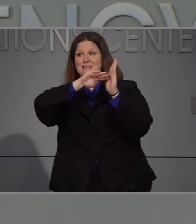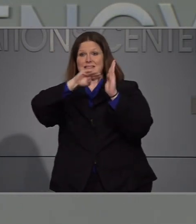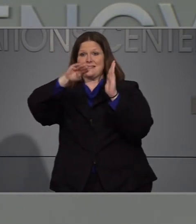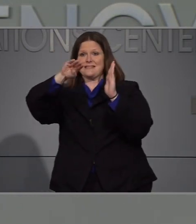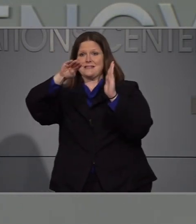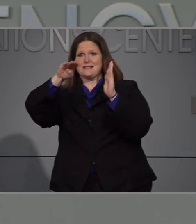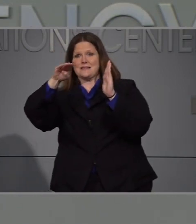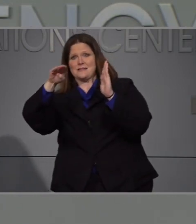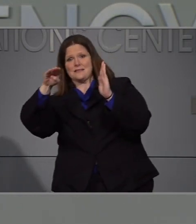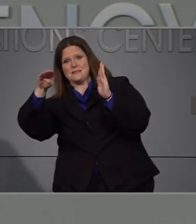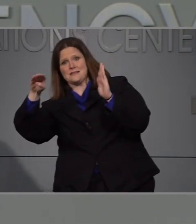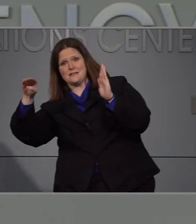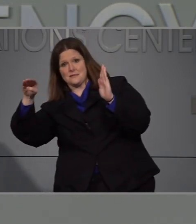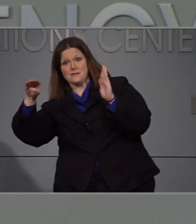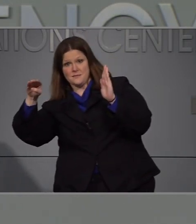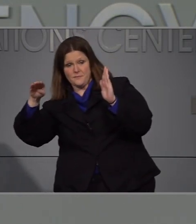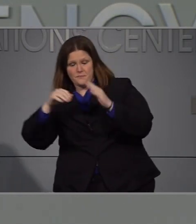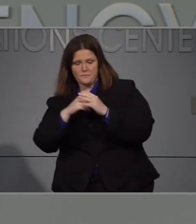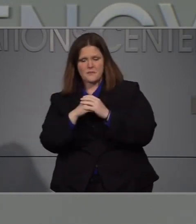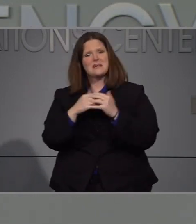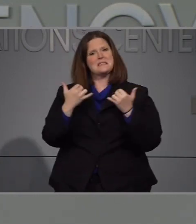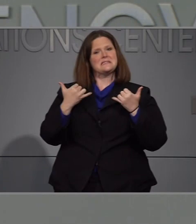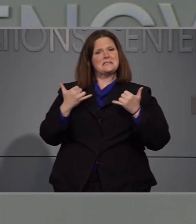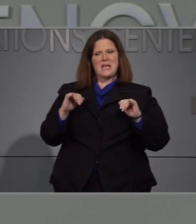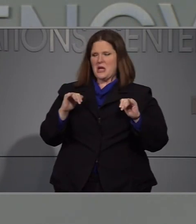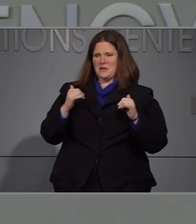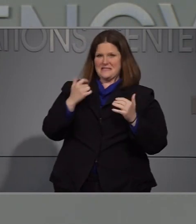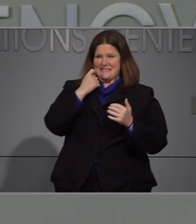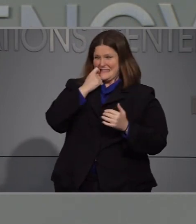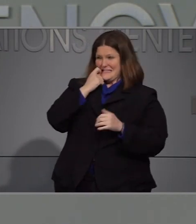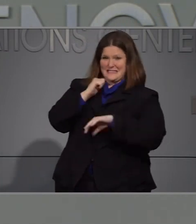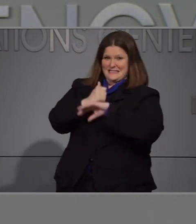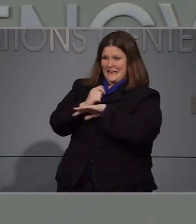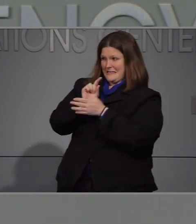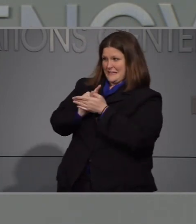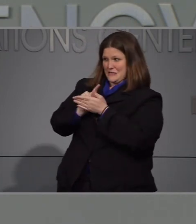semanas en ver el la baja.